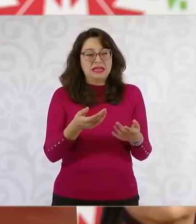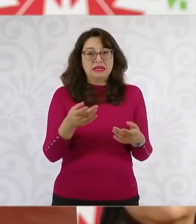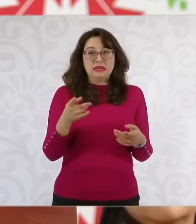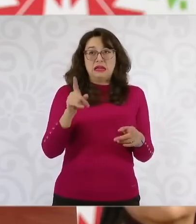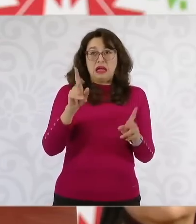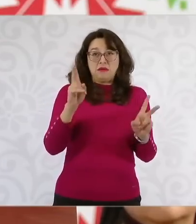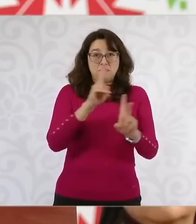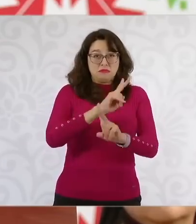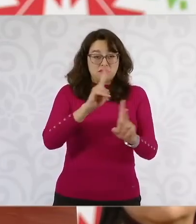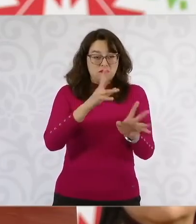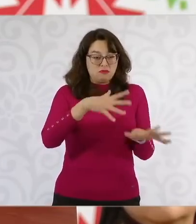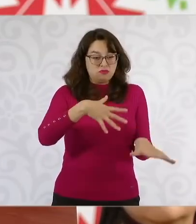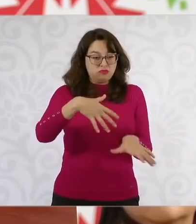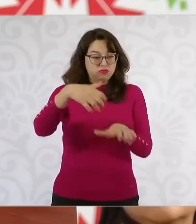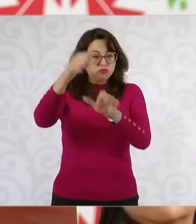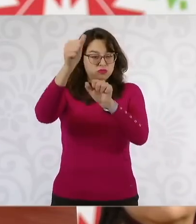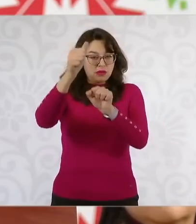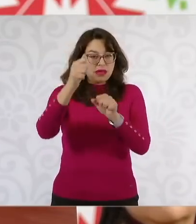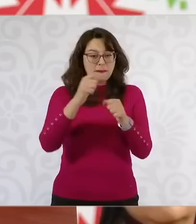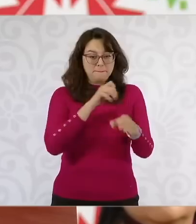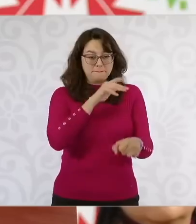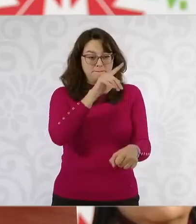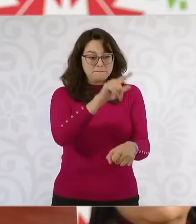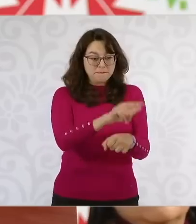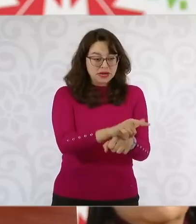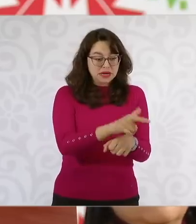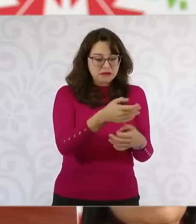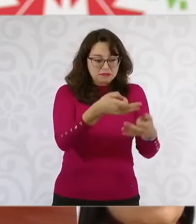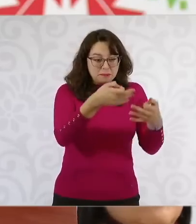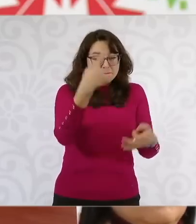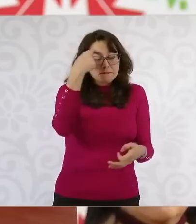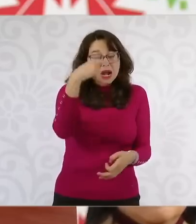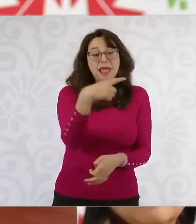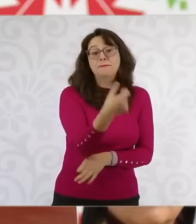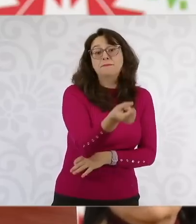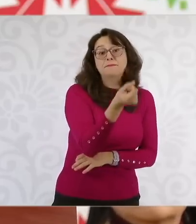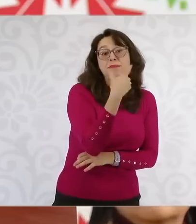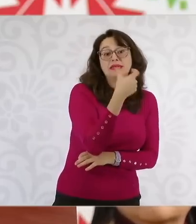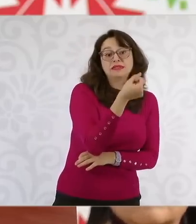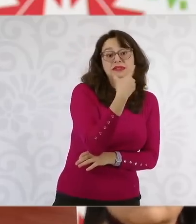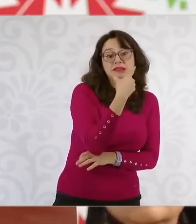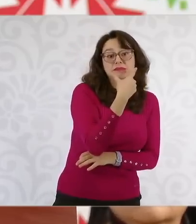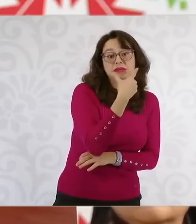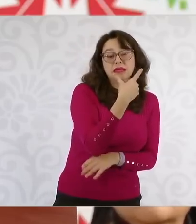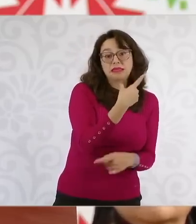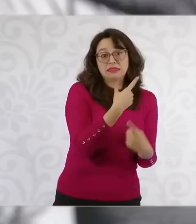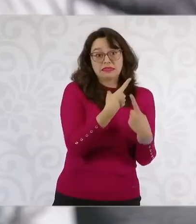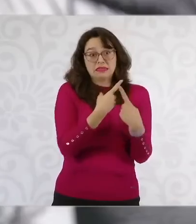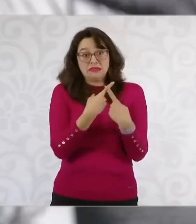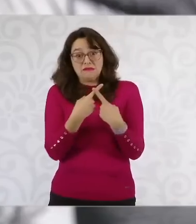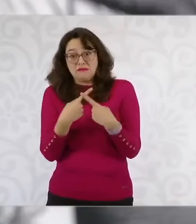profesionales no una cocina doméstica como muestran el reportaje no es posible hacer